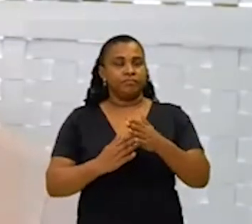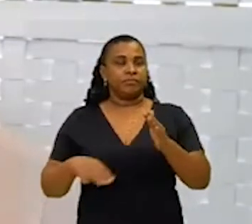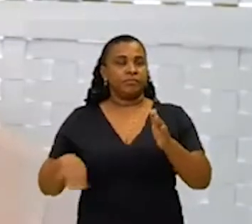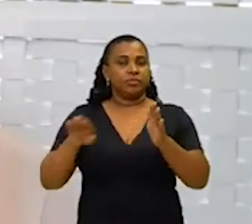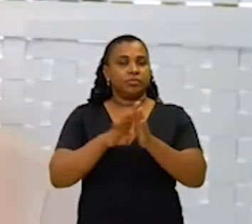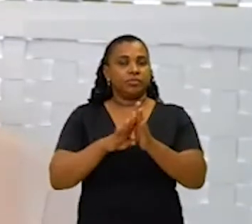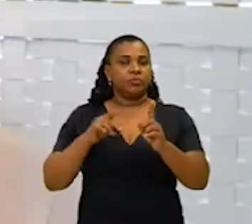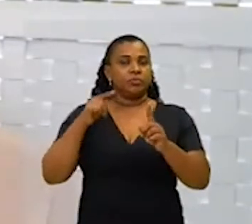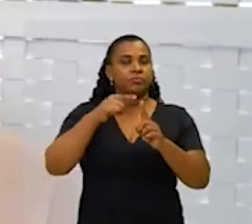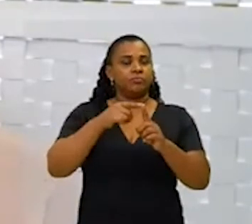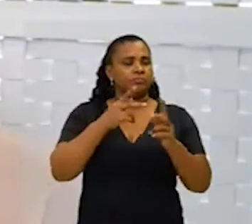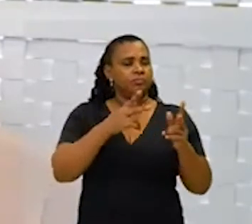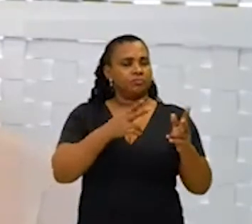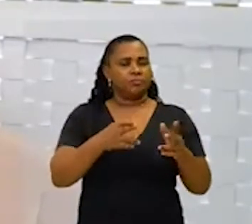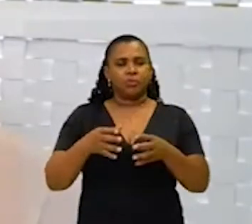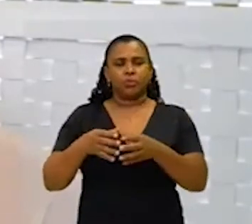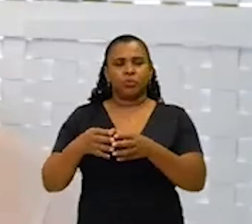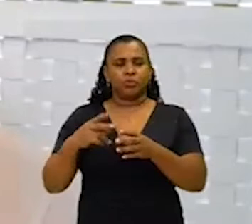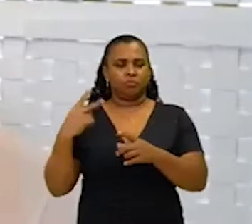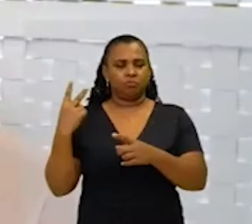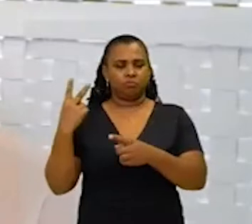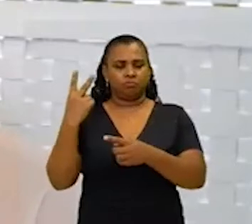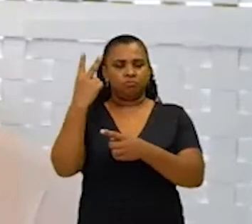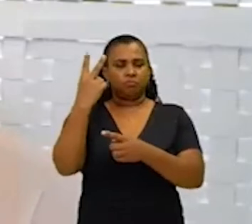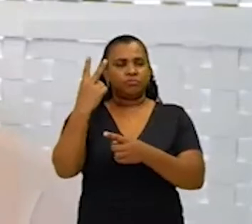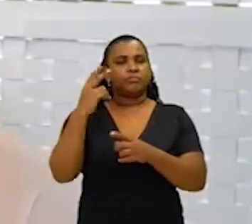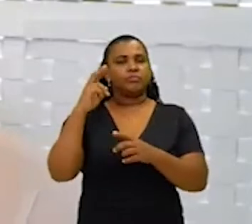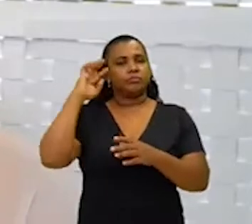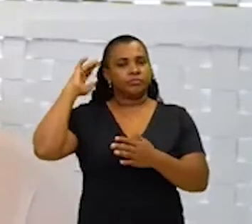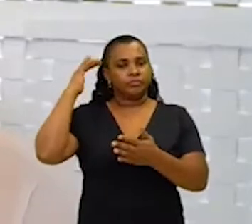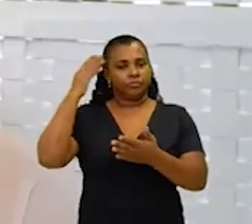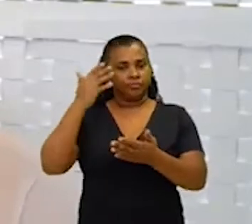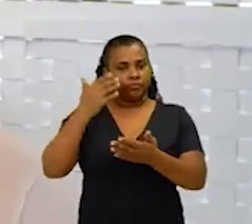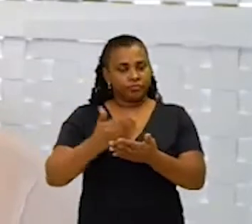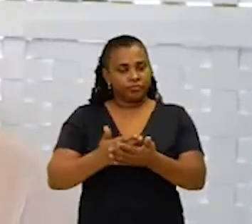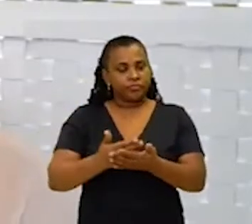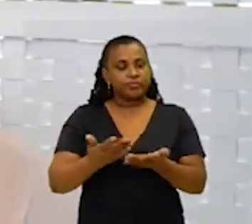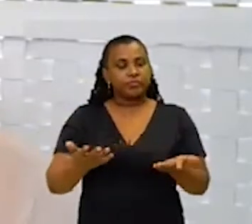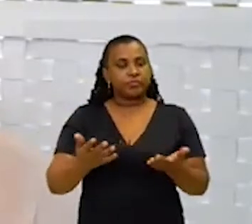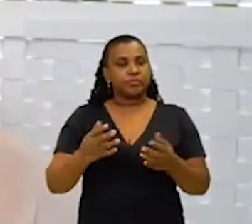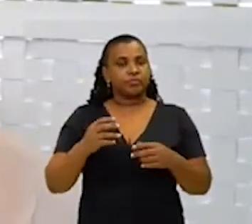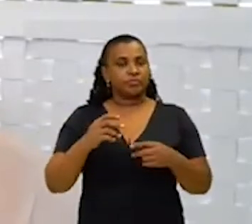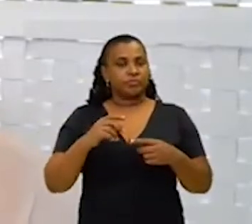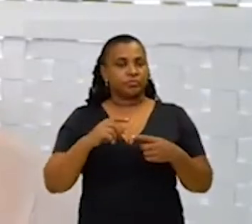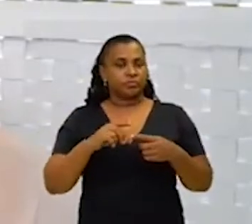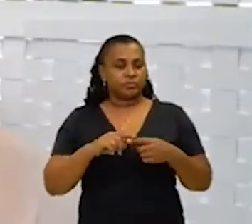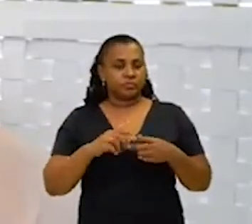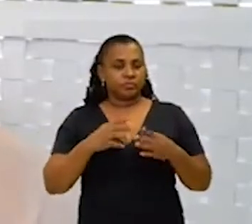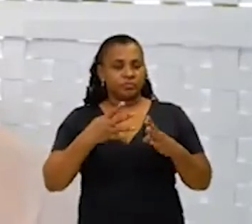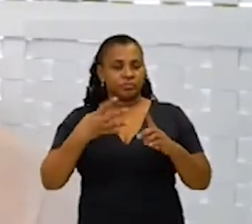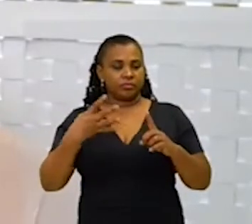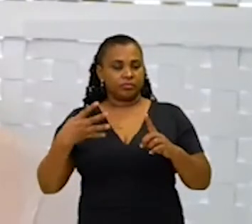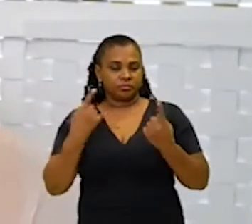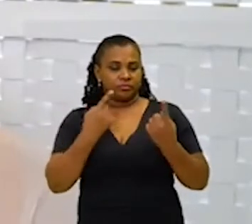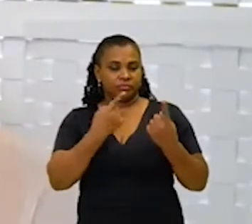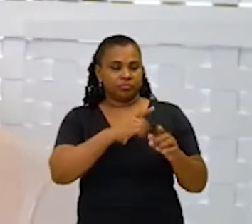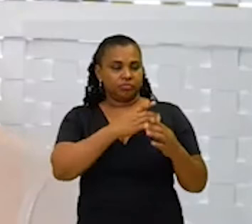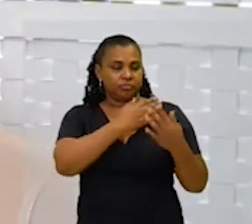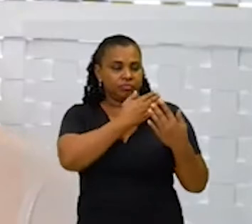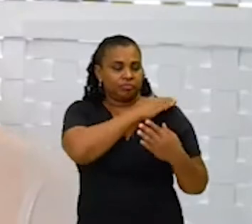grupo valorizados historicamente uma sociedade machista racista e homofóbica com esses essas